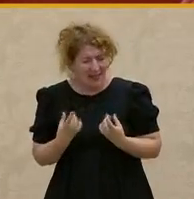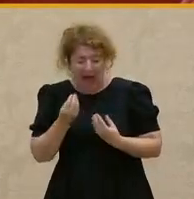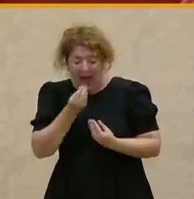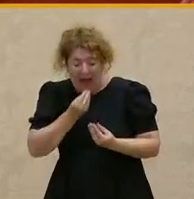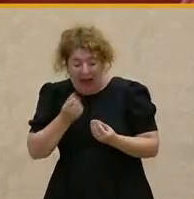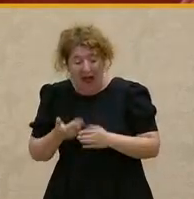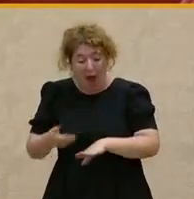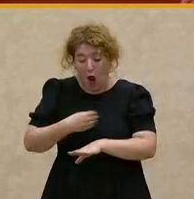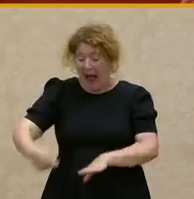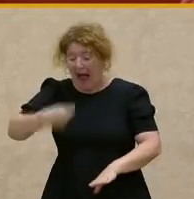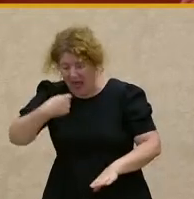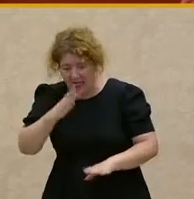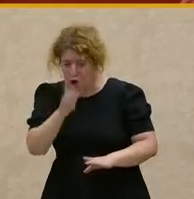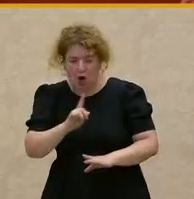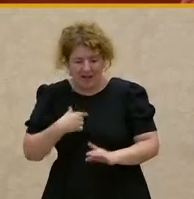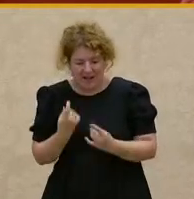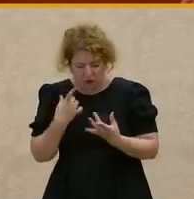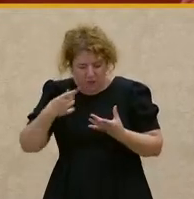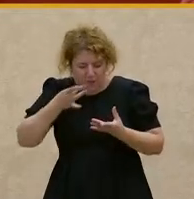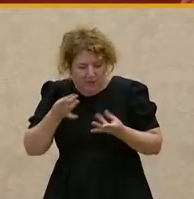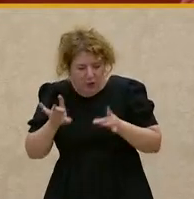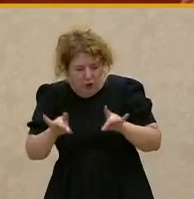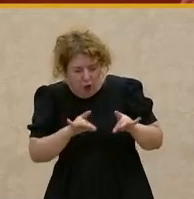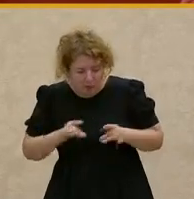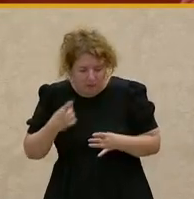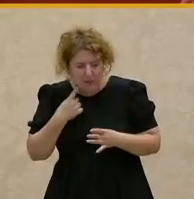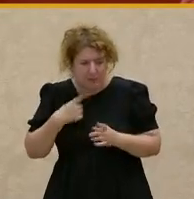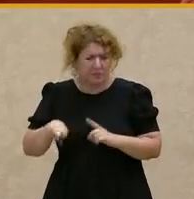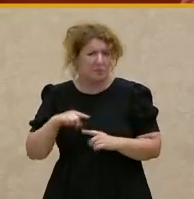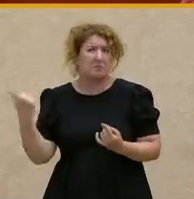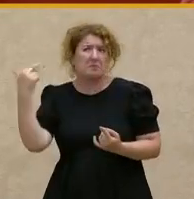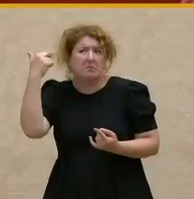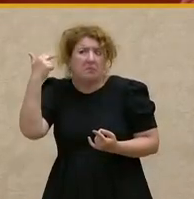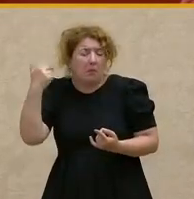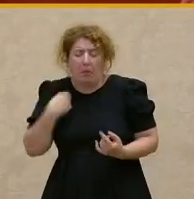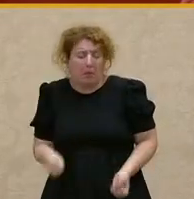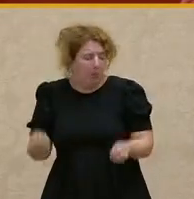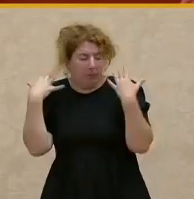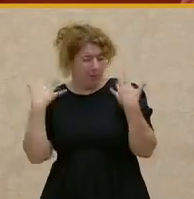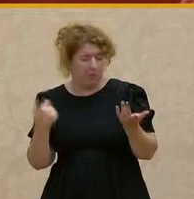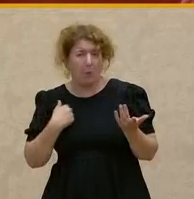antes de comer. Las voces se pierden en el vacío y las instrucciones verbales son inútiles. Dependo